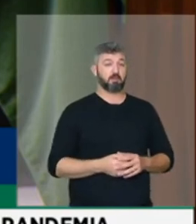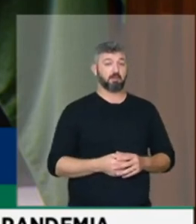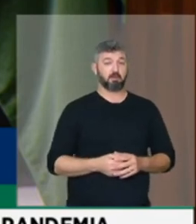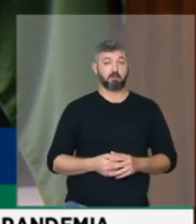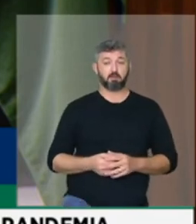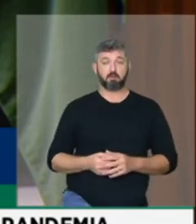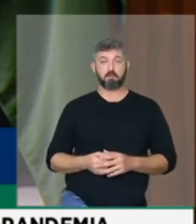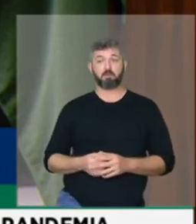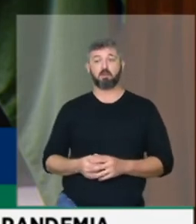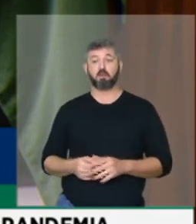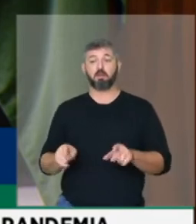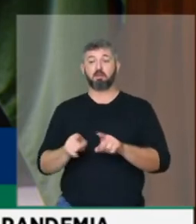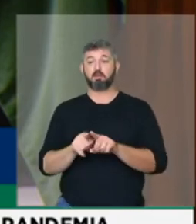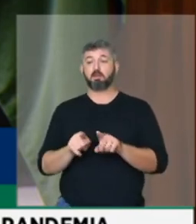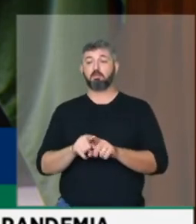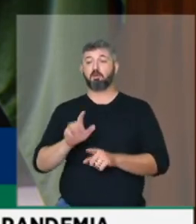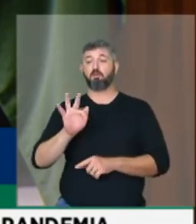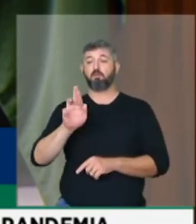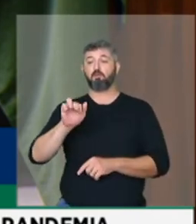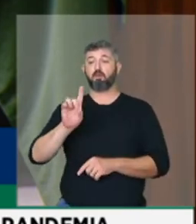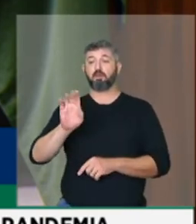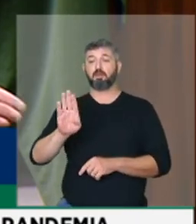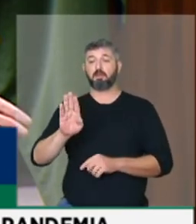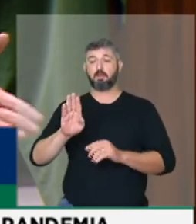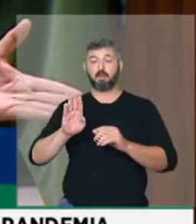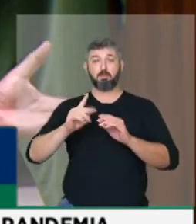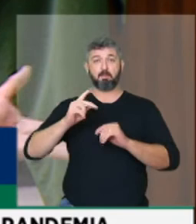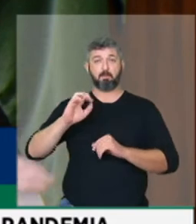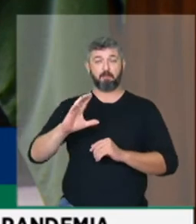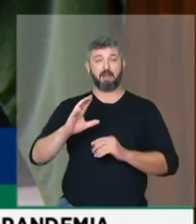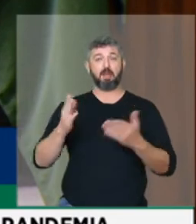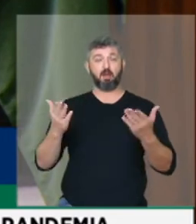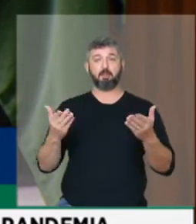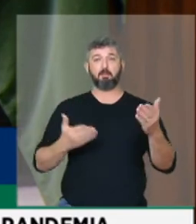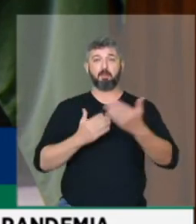CONSTRUÇÃO A PEC DO FUNDEB QUE TORNOU PERMANENTE. AGORA MESMO ESSE PROJETO QUE ESTAMOS TERMINANDO DE APRESENTAR,